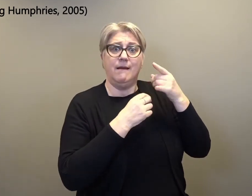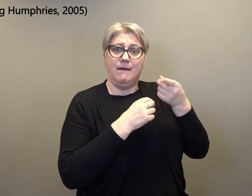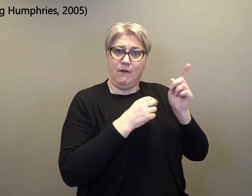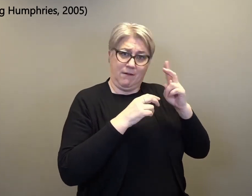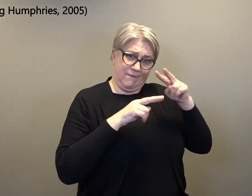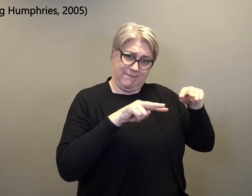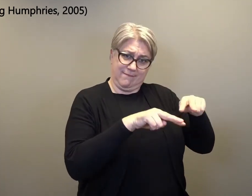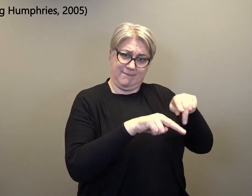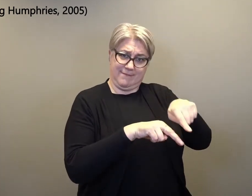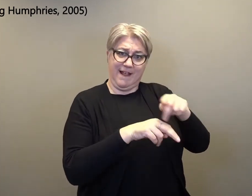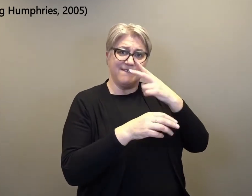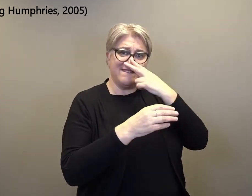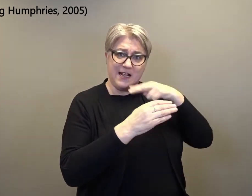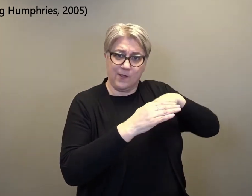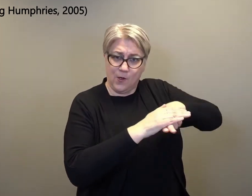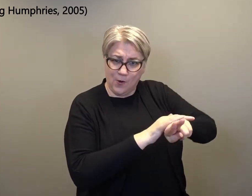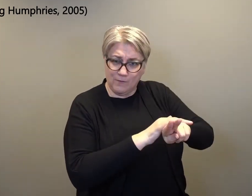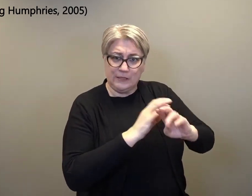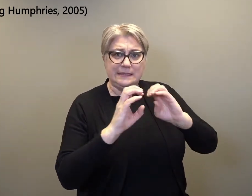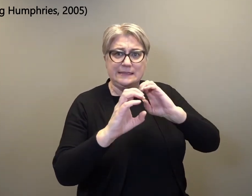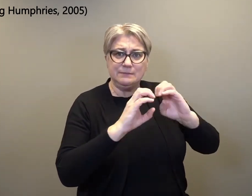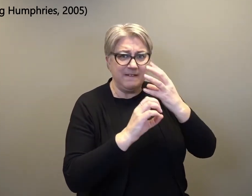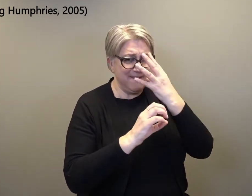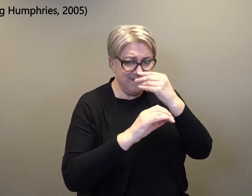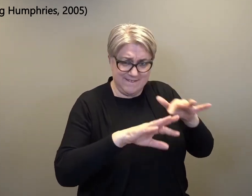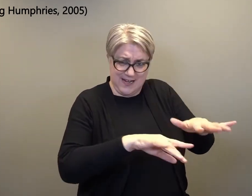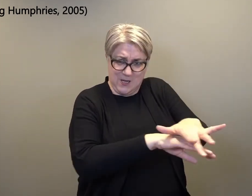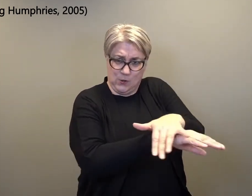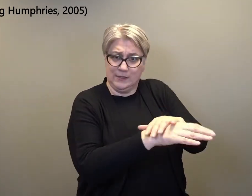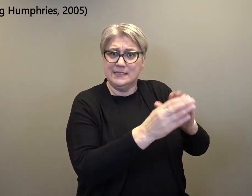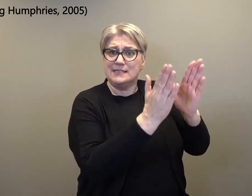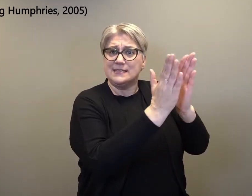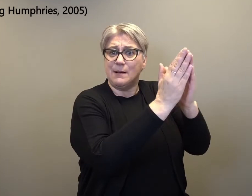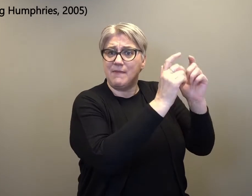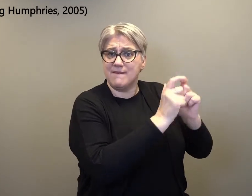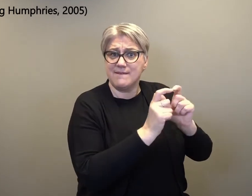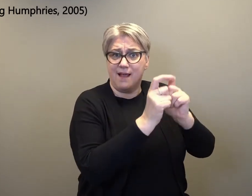þá undirstrika þessi viðhorf og samskiptavenjur að samfélög